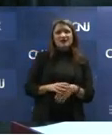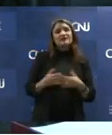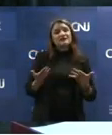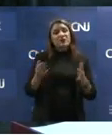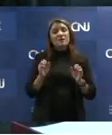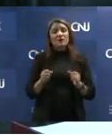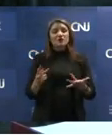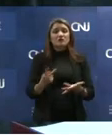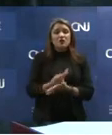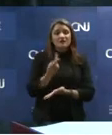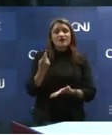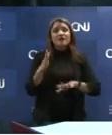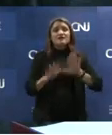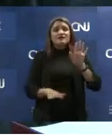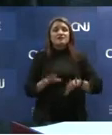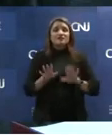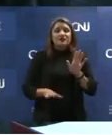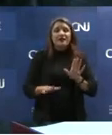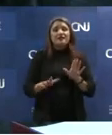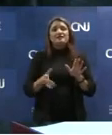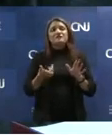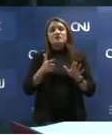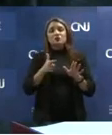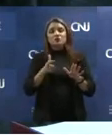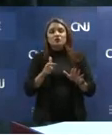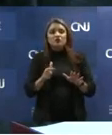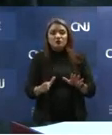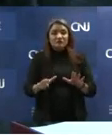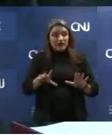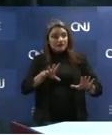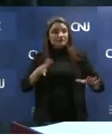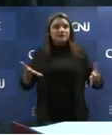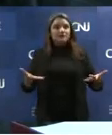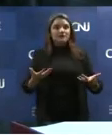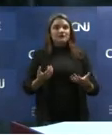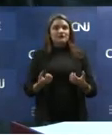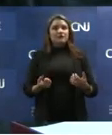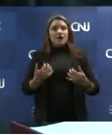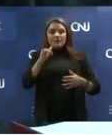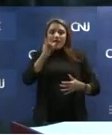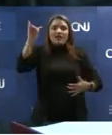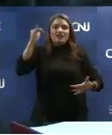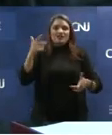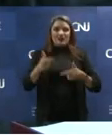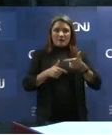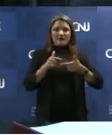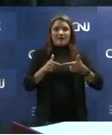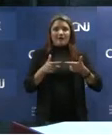o seu estado emocional e a sua disposição para o trabalho. Não houve provocação.